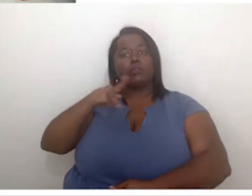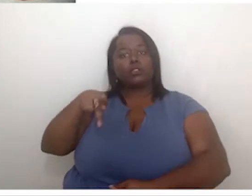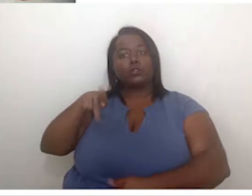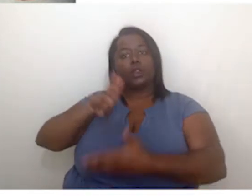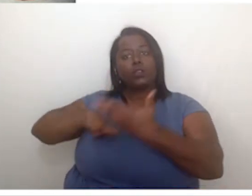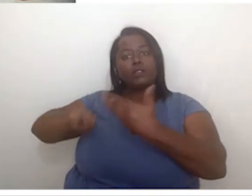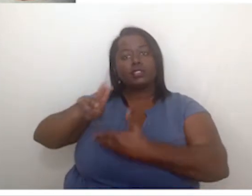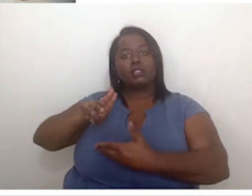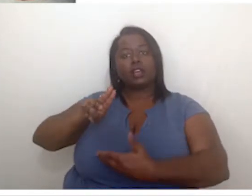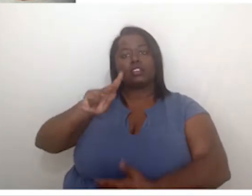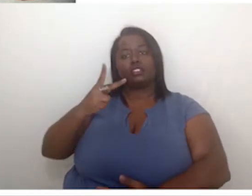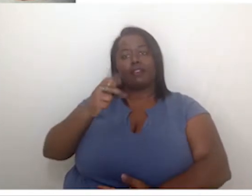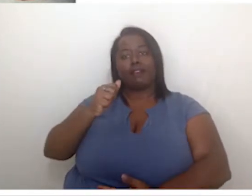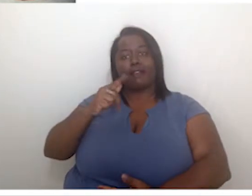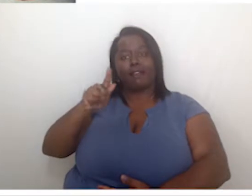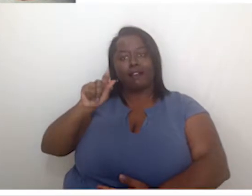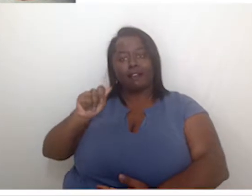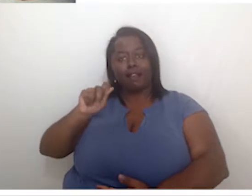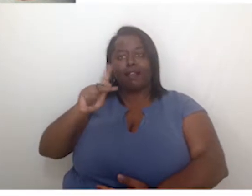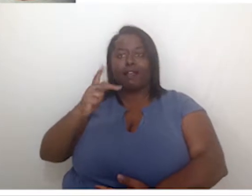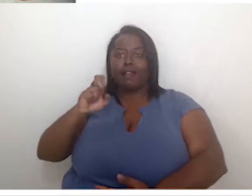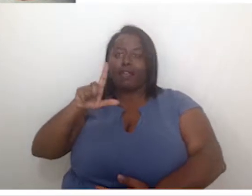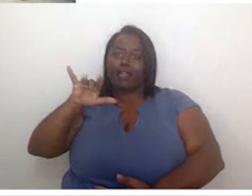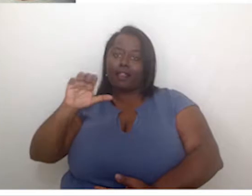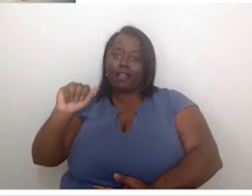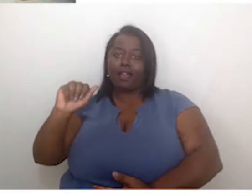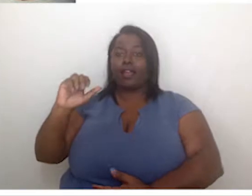Universidad de Ciencias Aplicadas en Finlandia.